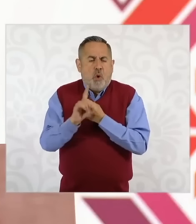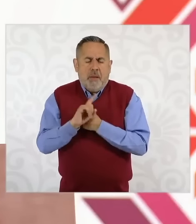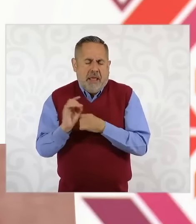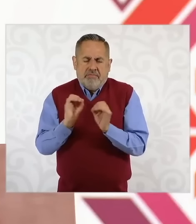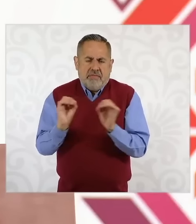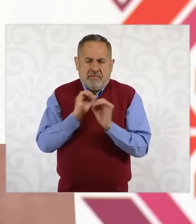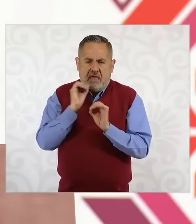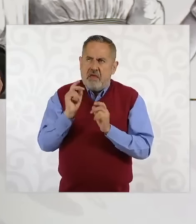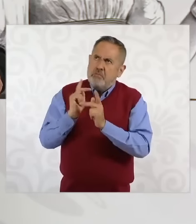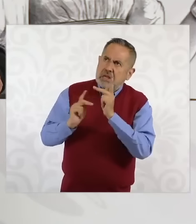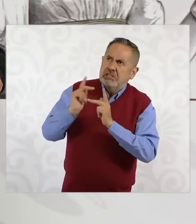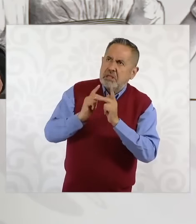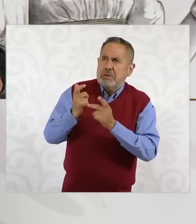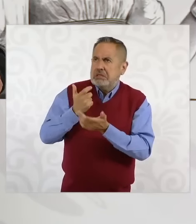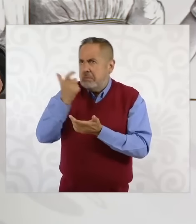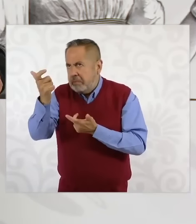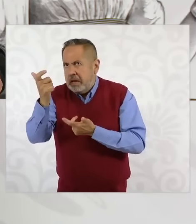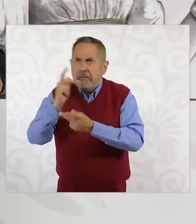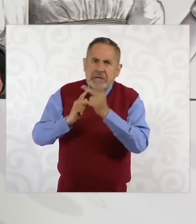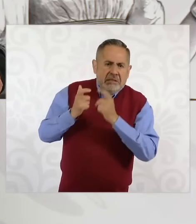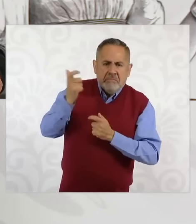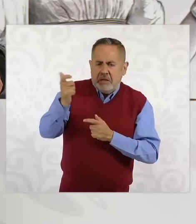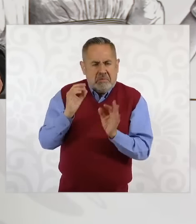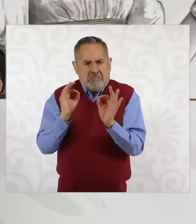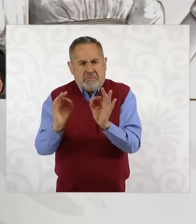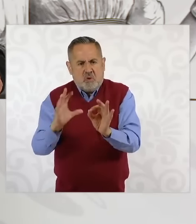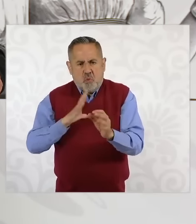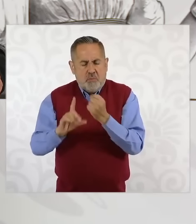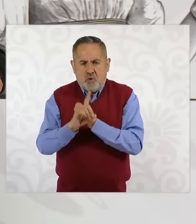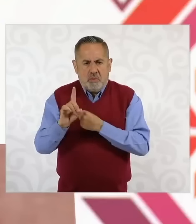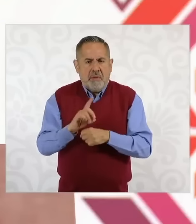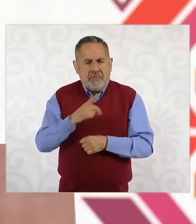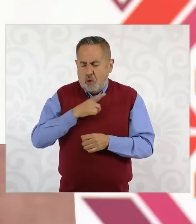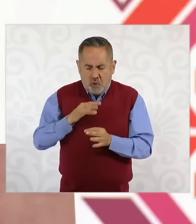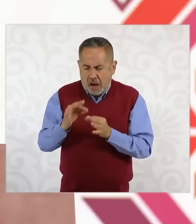el financiamiento ni con las métricas de eh de deuda pública del país. es una deuda eh